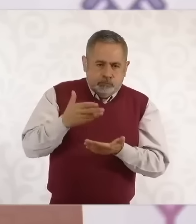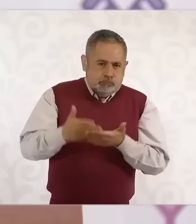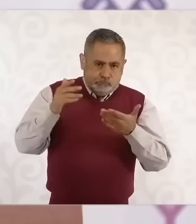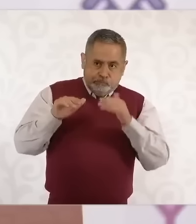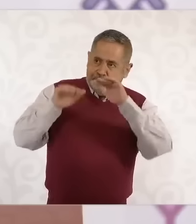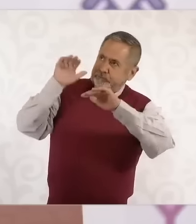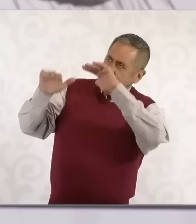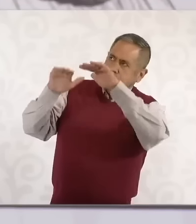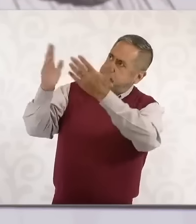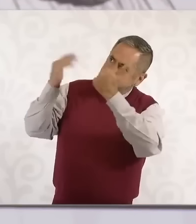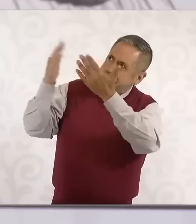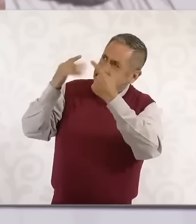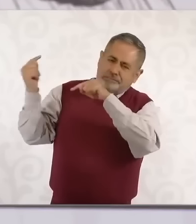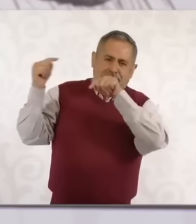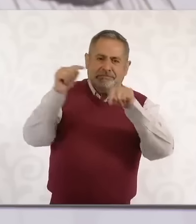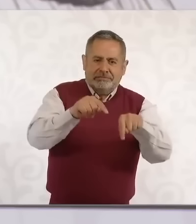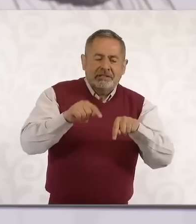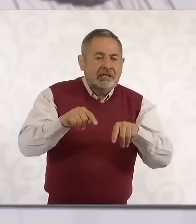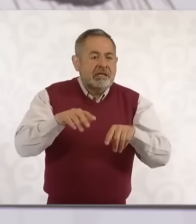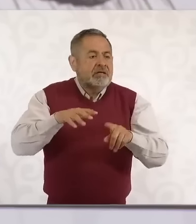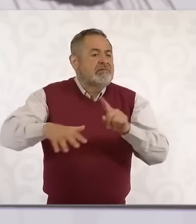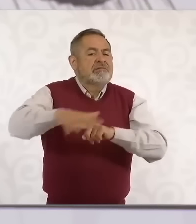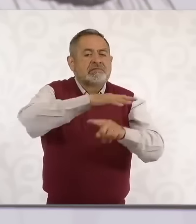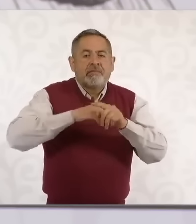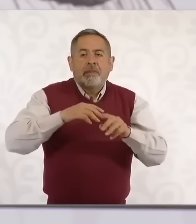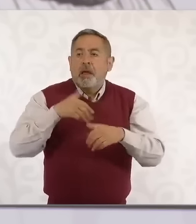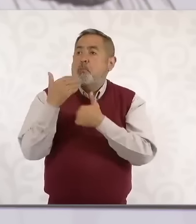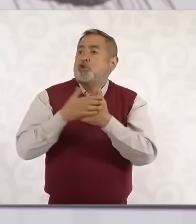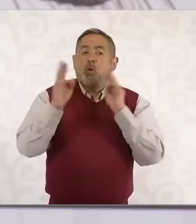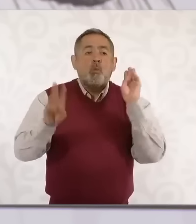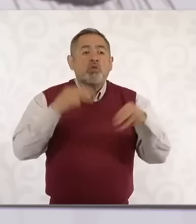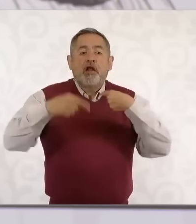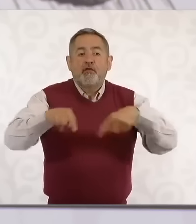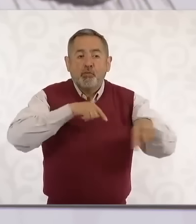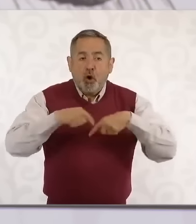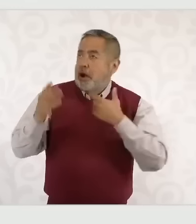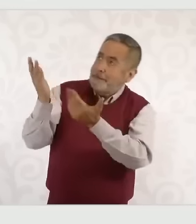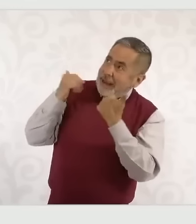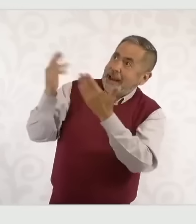está promoviendo muchas actividades alrededor del mundial. Entonces, una actividad muy importante.